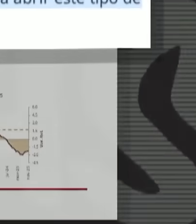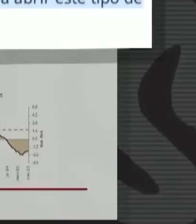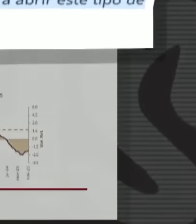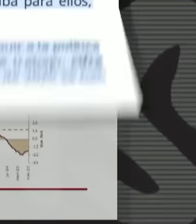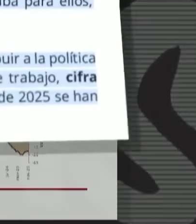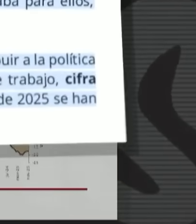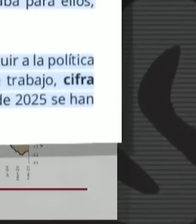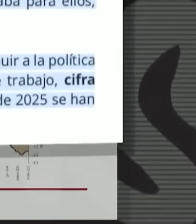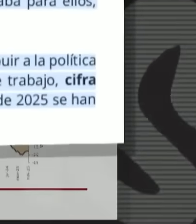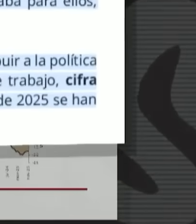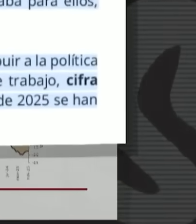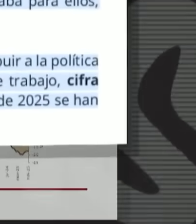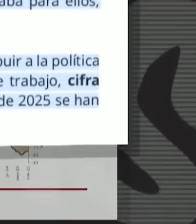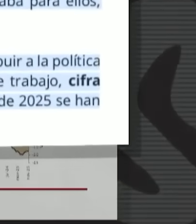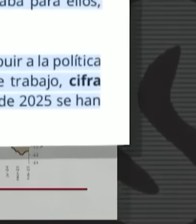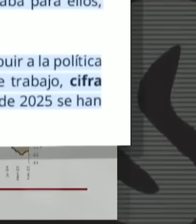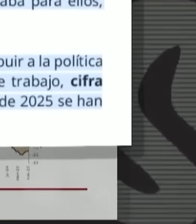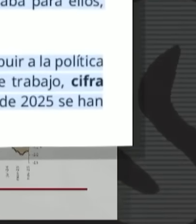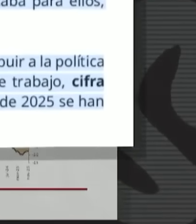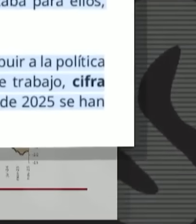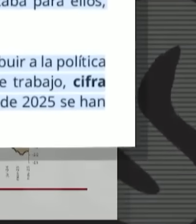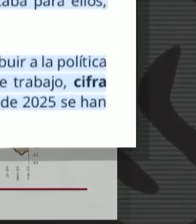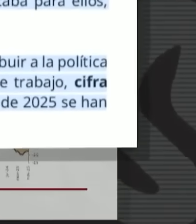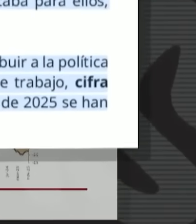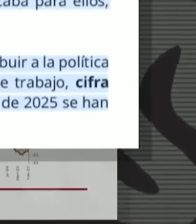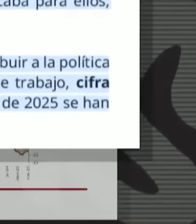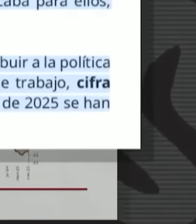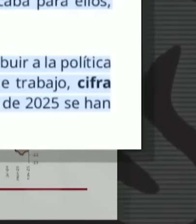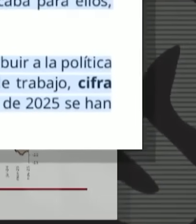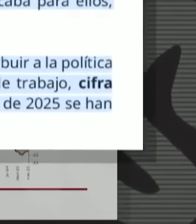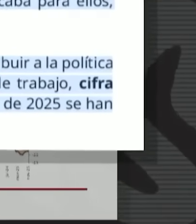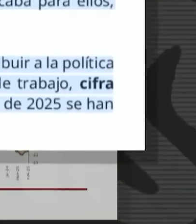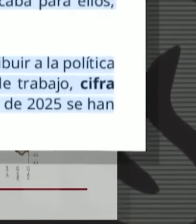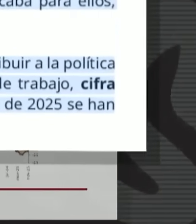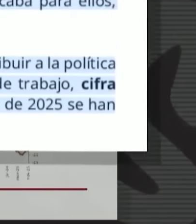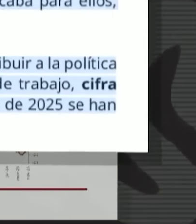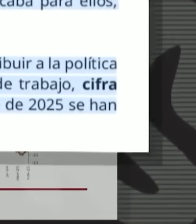irregulares que antes inflaban la base de datos. Esta medida transparenta la solidez del mercado,